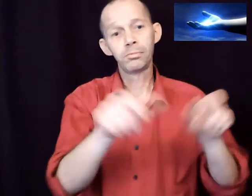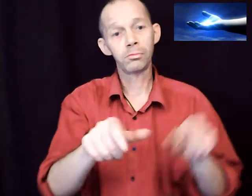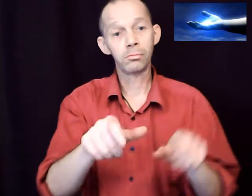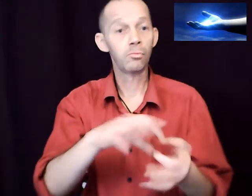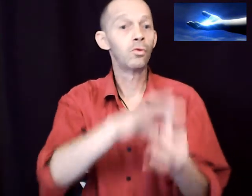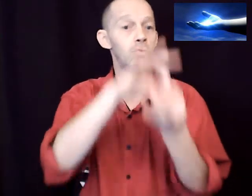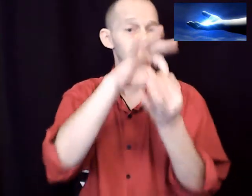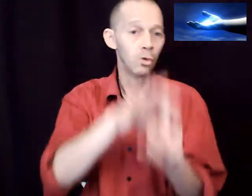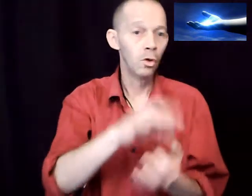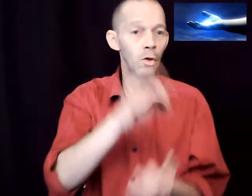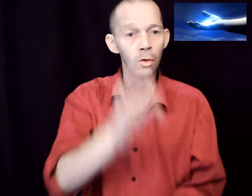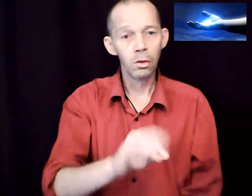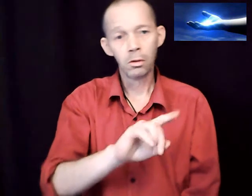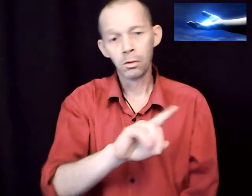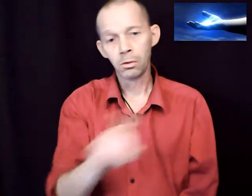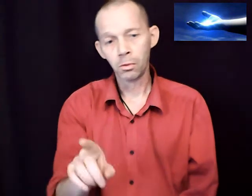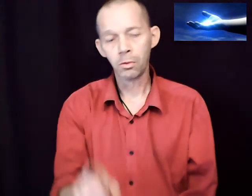Ca dépend des personnes religieux ou non